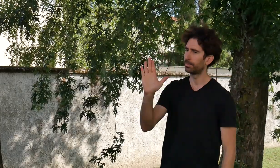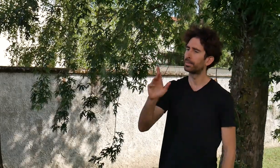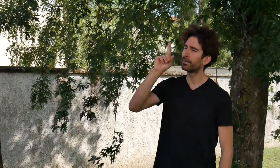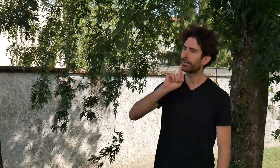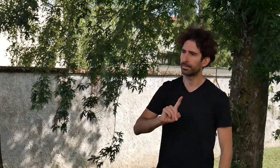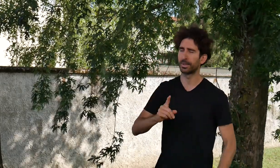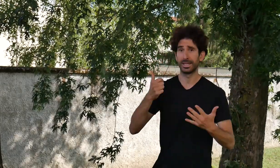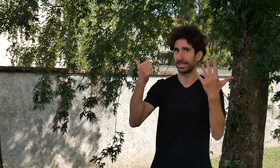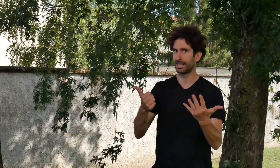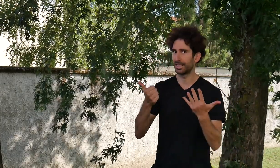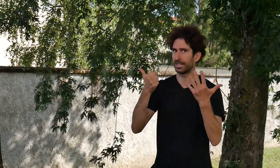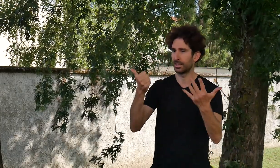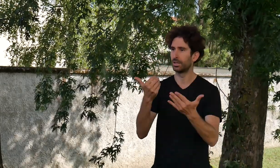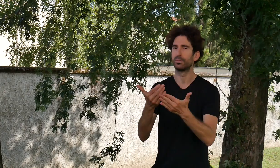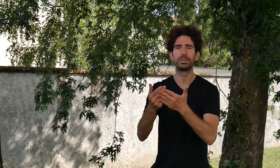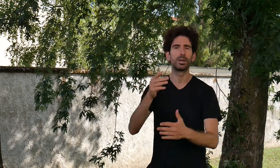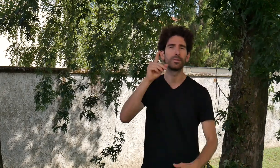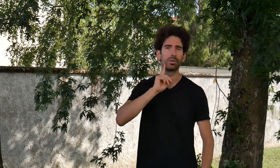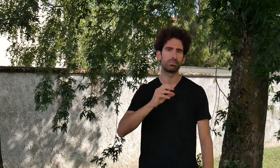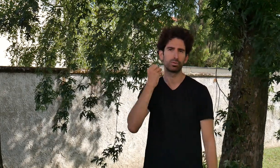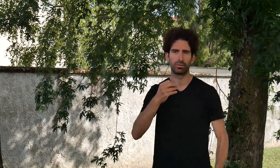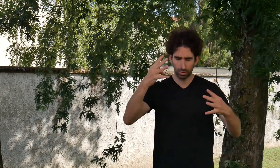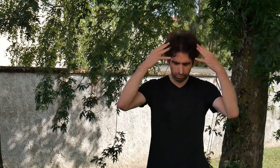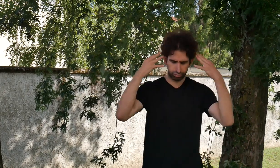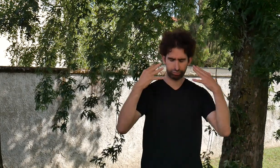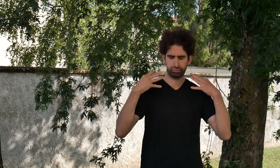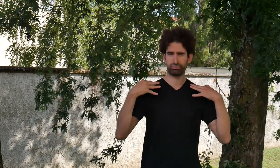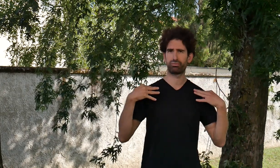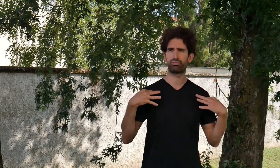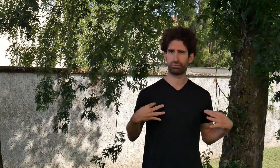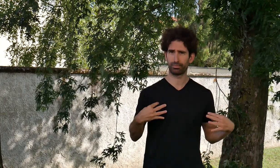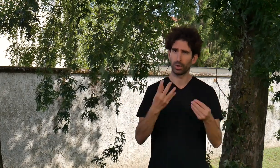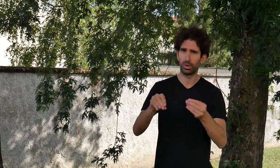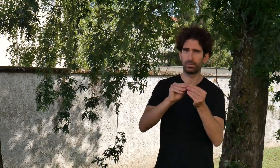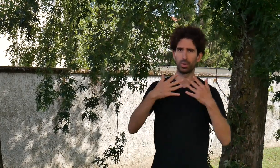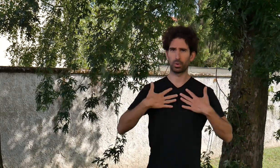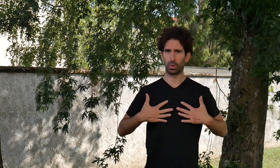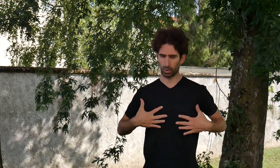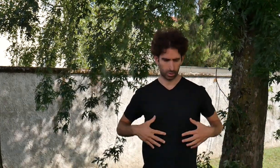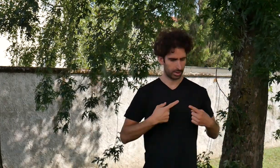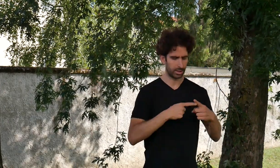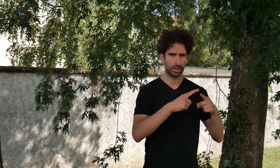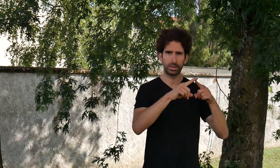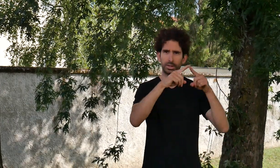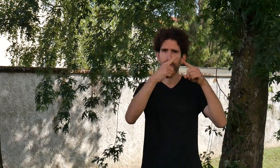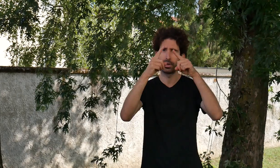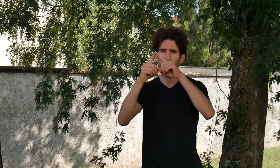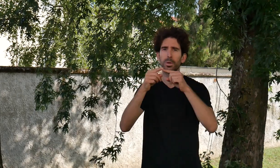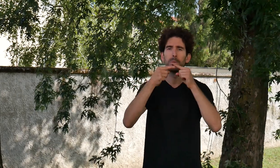et 6 ans chez la femme. C'est pour ça que les femmes ont souvent les cheveux plus longs. Ca varie aussi selon le corps :